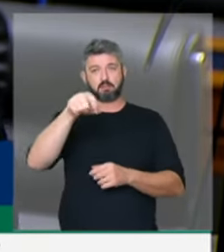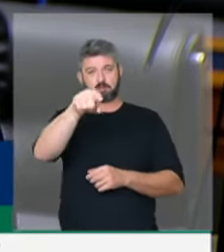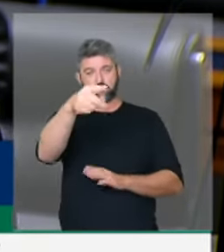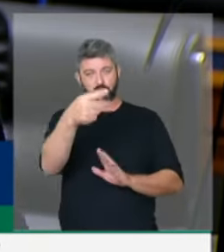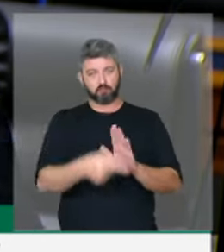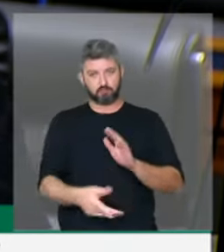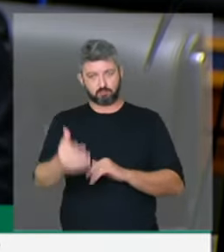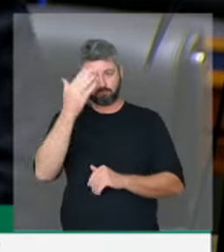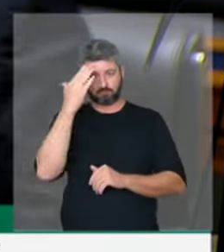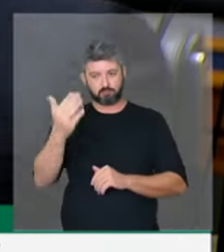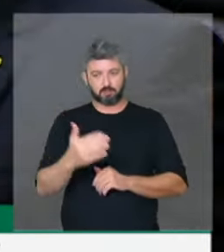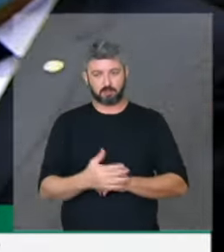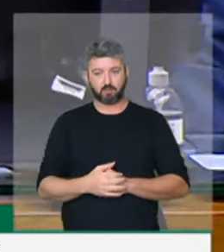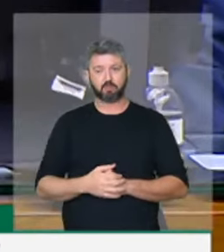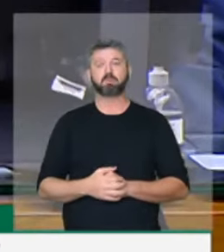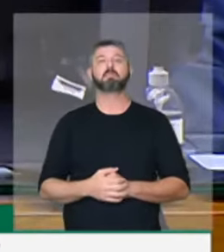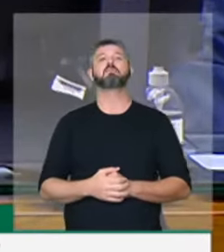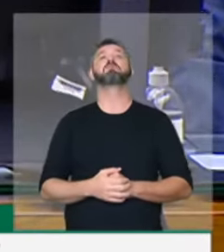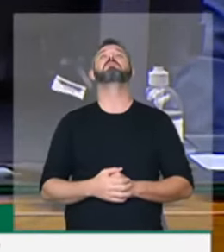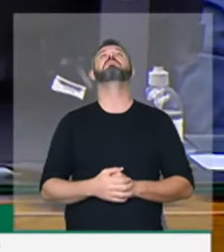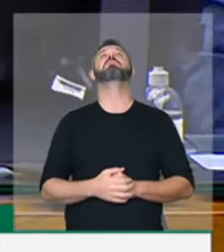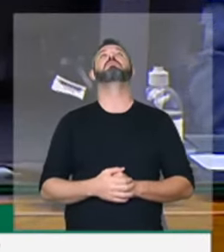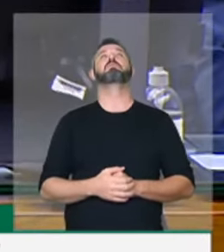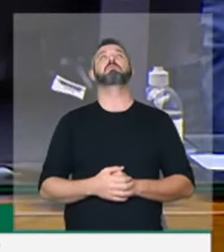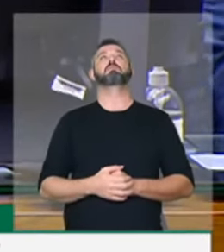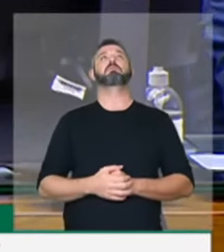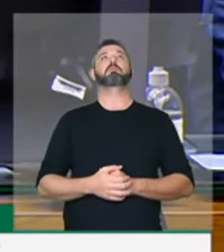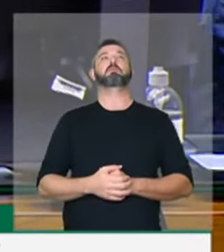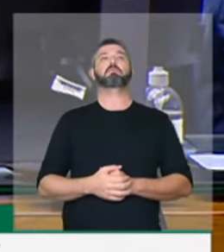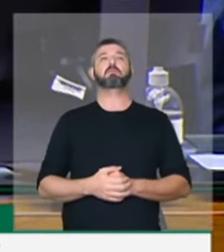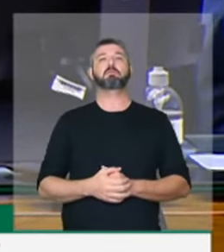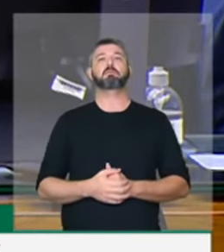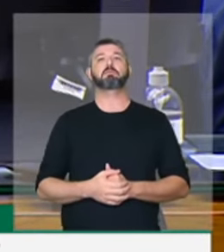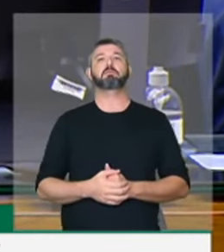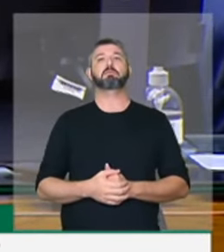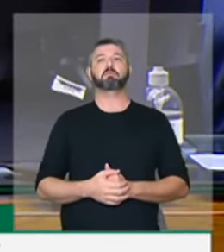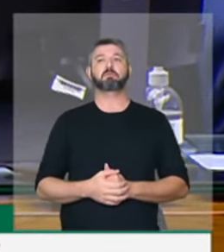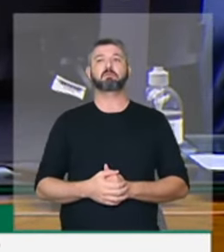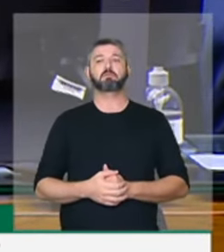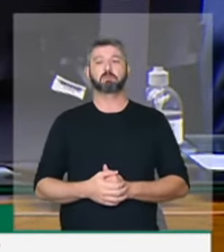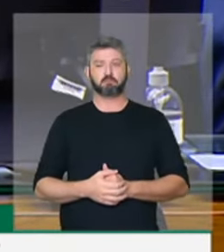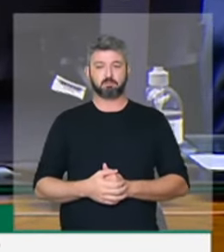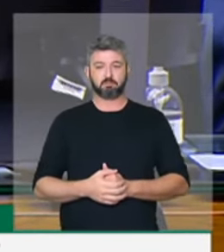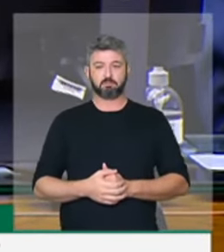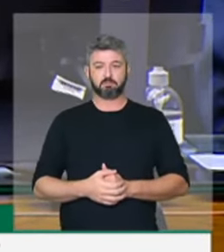OBRIGADO, SENHOR PRESIDENTE. -- [PRESIDENTE]: COMO ORIENTA O PSB? DEPUTADO DANILO. [DEPUTADO]: PSB,